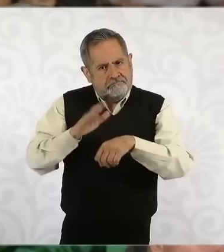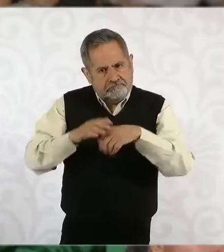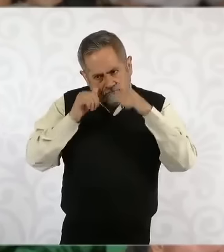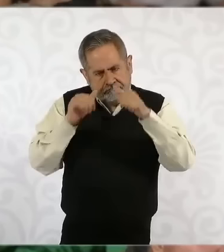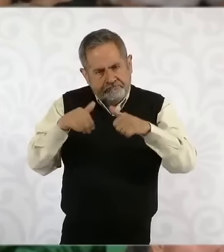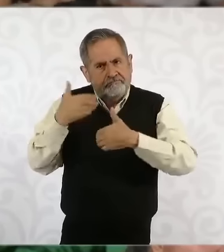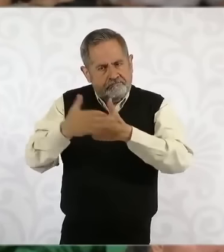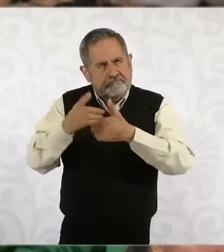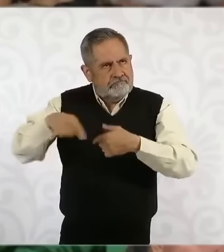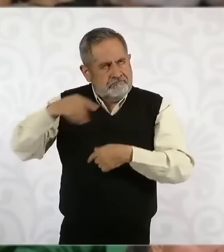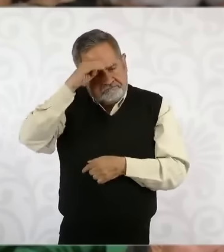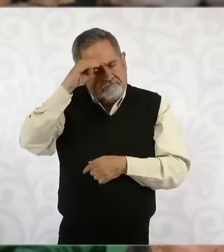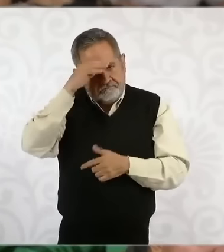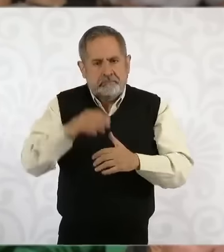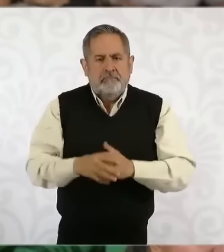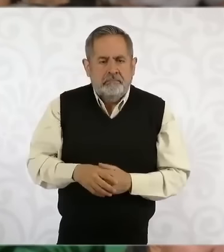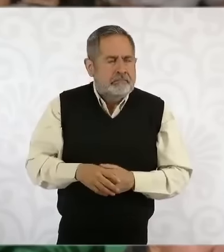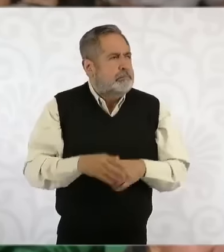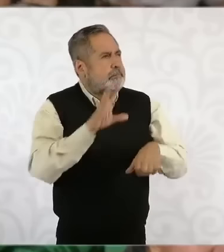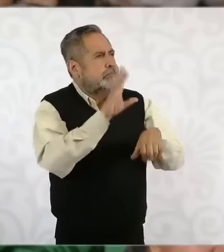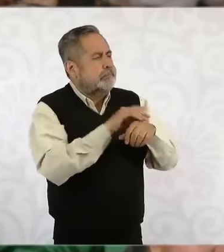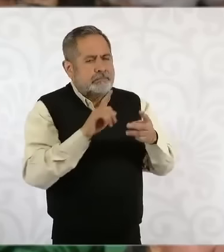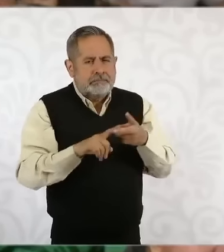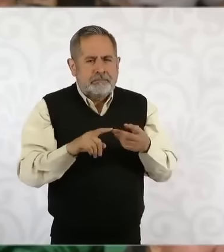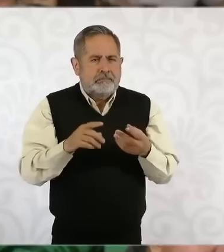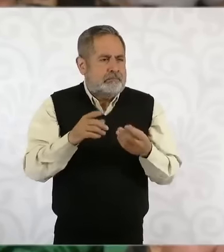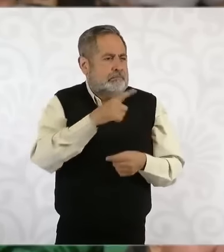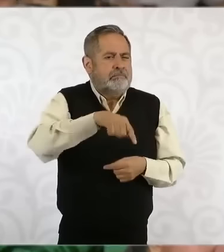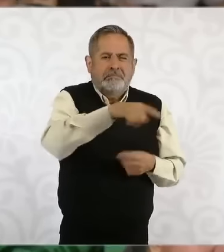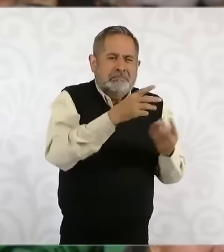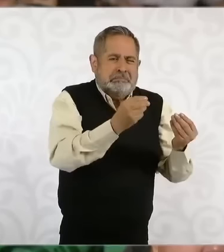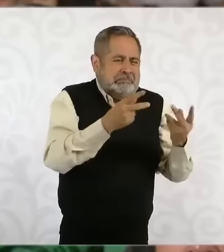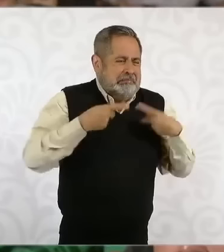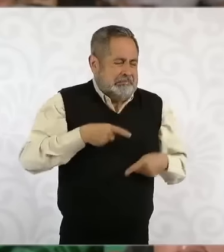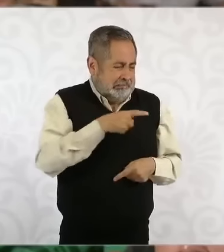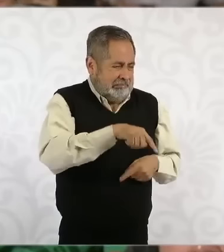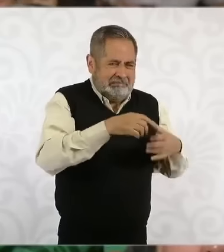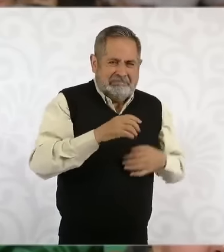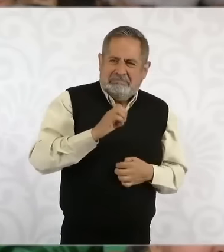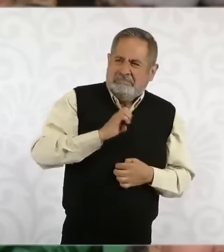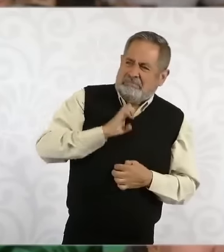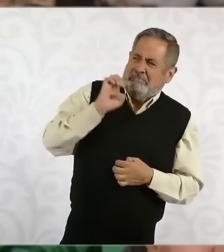reflexión. Presidenta, si me permite, por la gran homofobia de esto de la entrevista, permítame